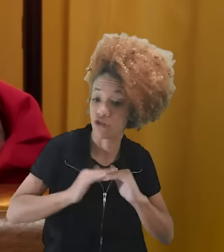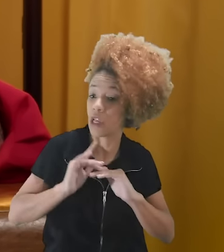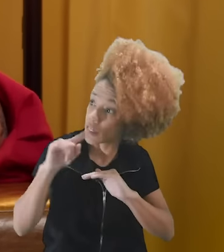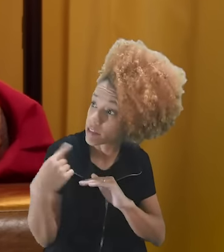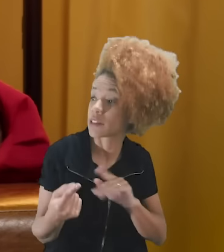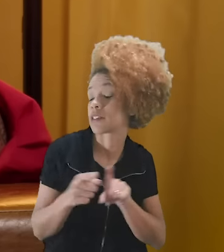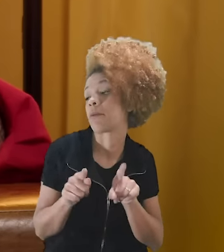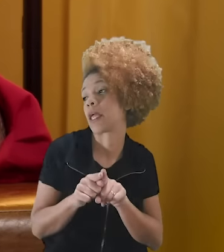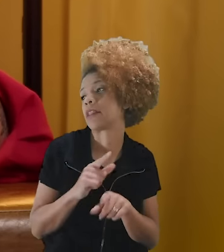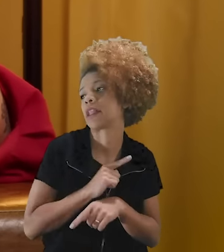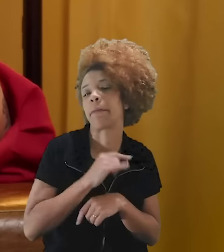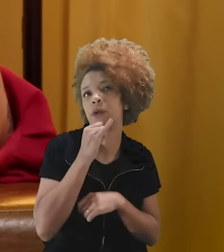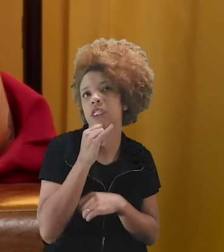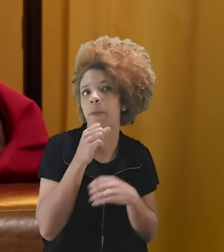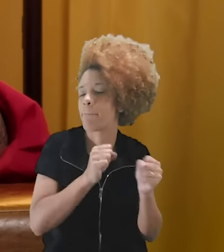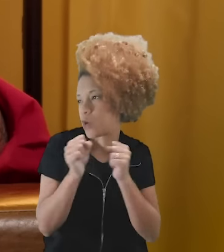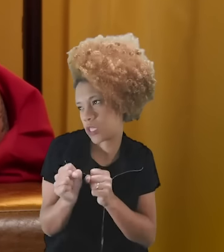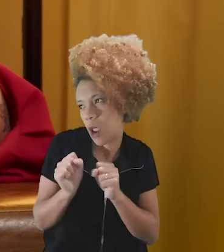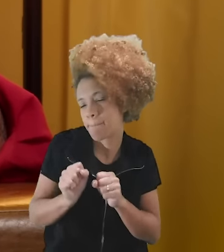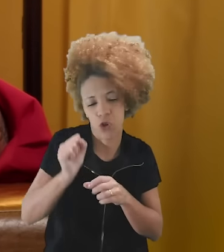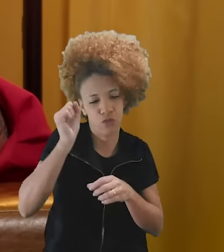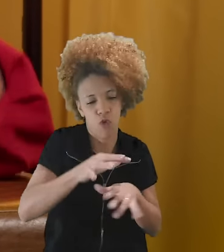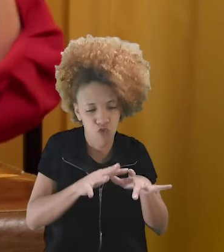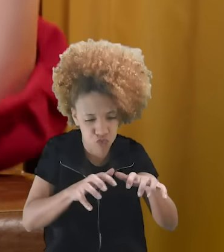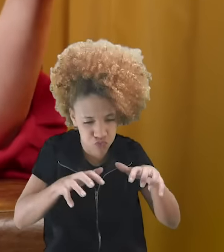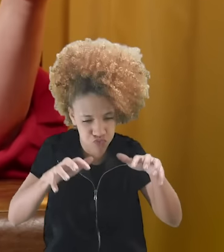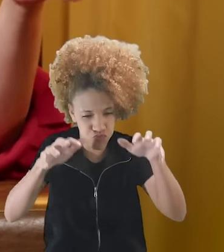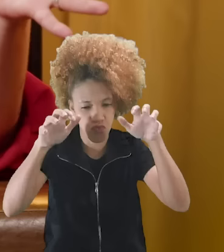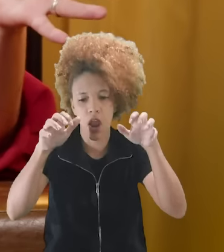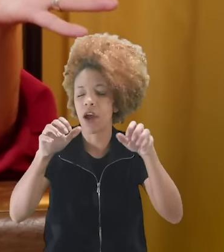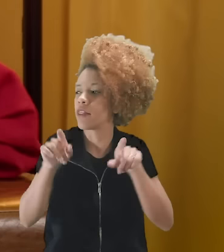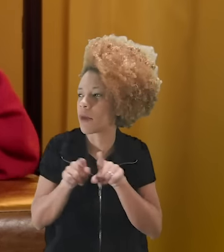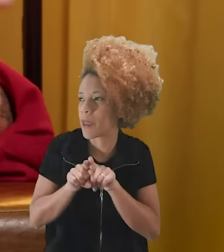além dos tiros tem poderzinho você pode lançar uma granada de fumaça você pode dar um um Dash que é